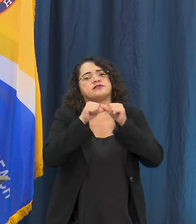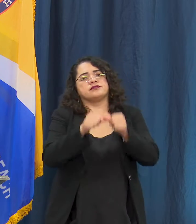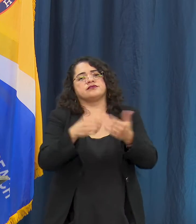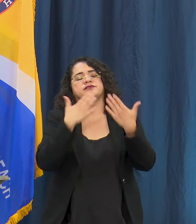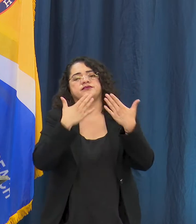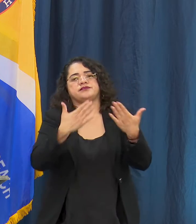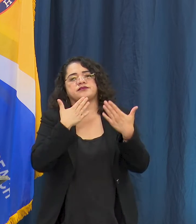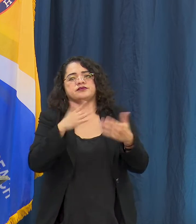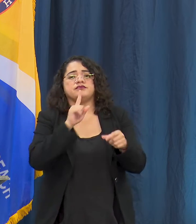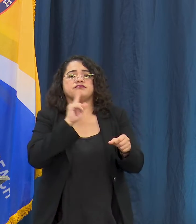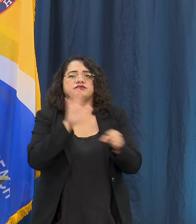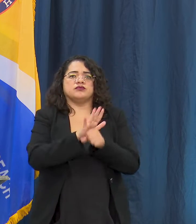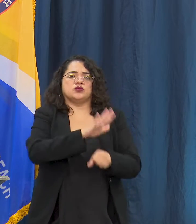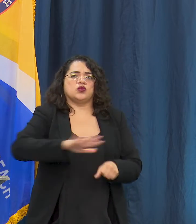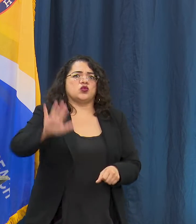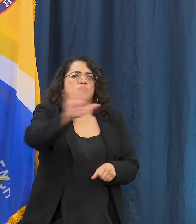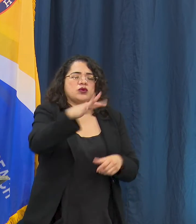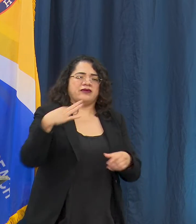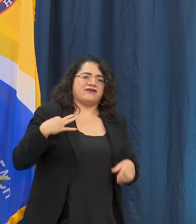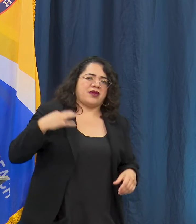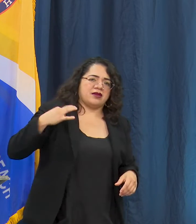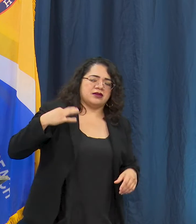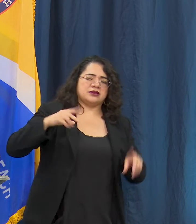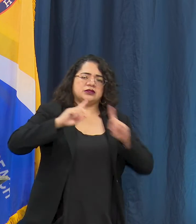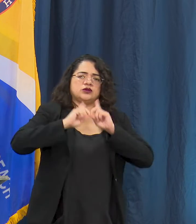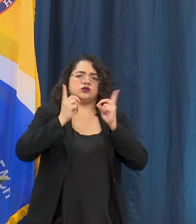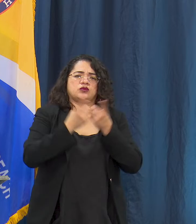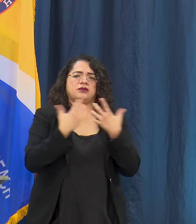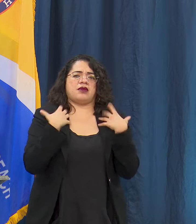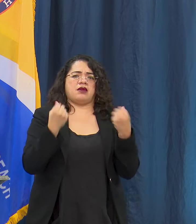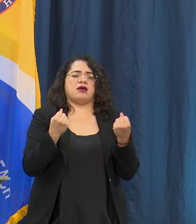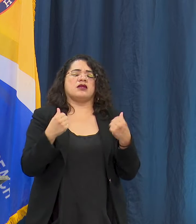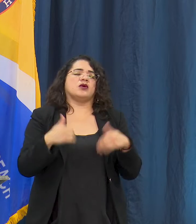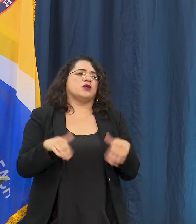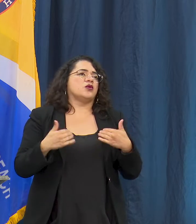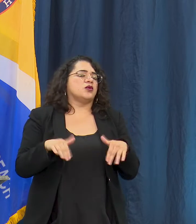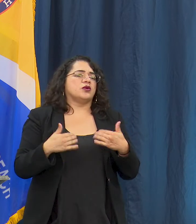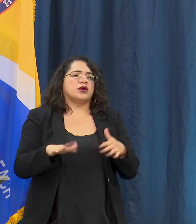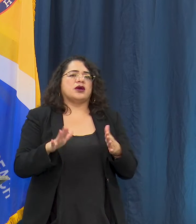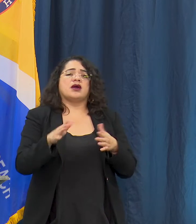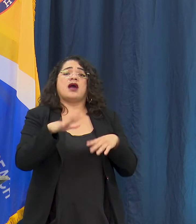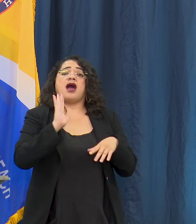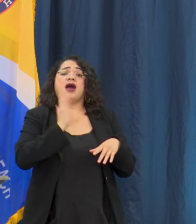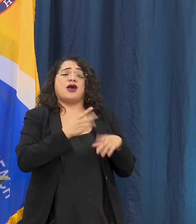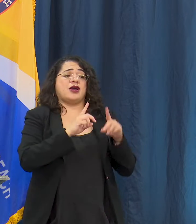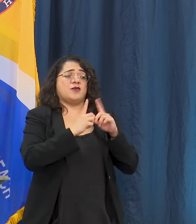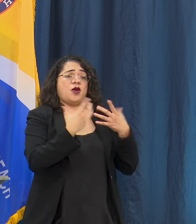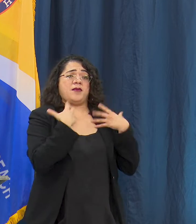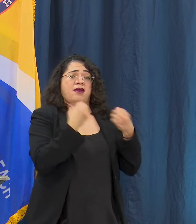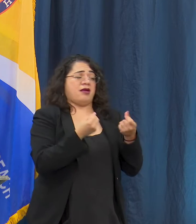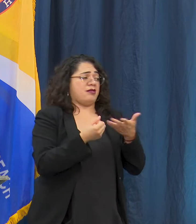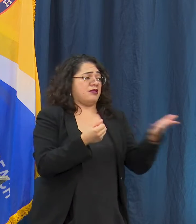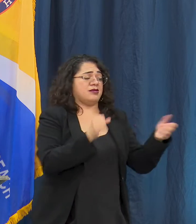dedication a nuestros voluntarios el departamento de salud y todo nuestros socios de salud pública las pruebas estan disponible 'he's a